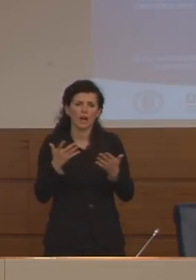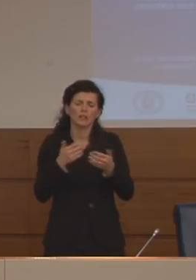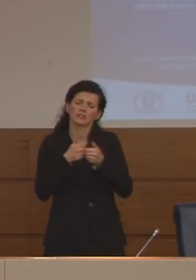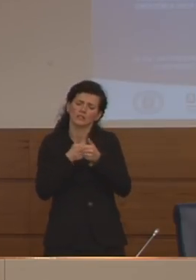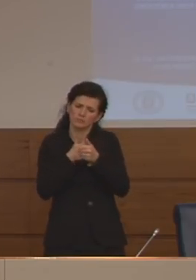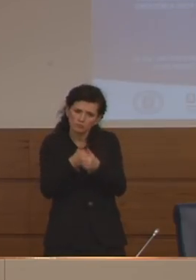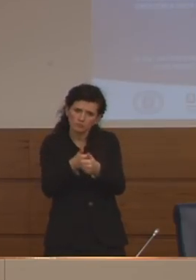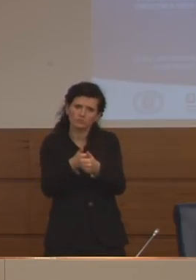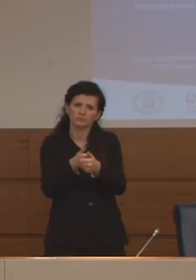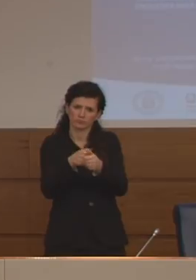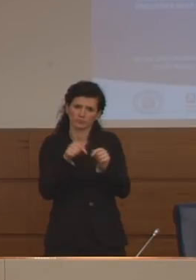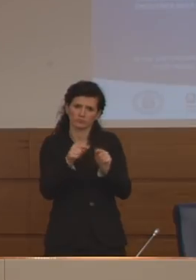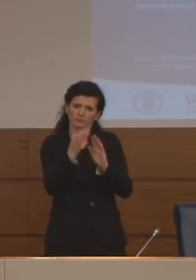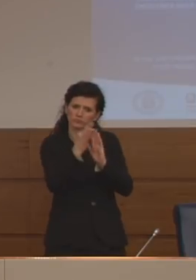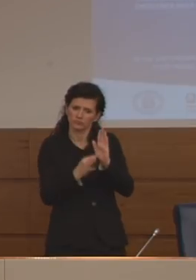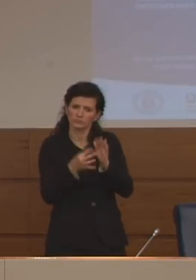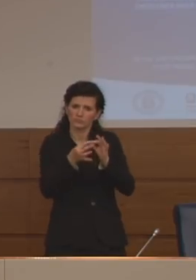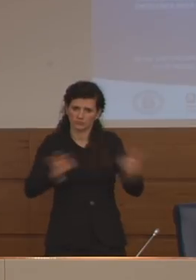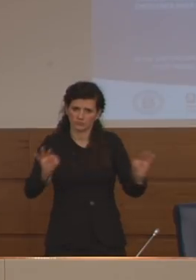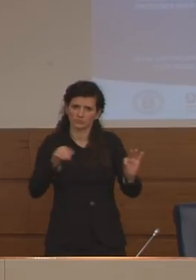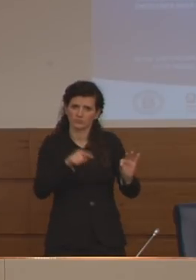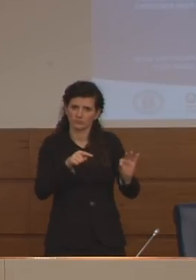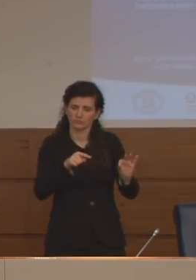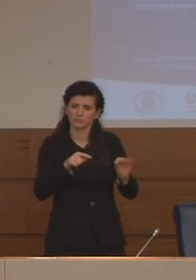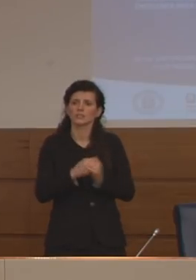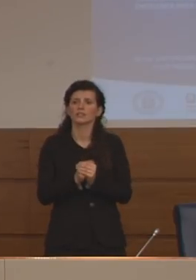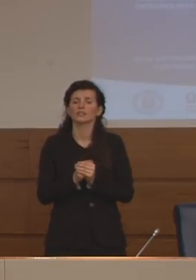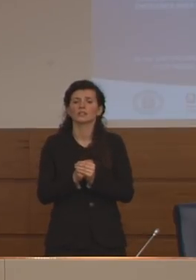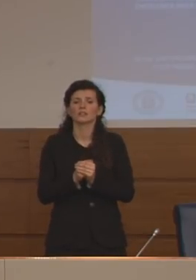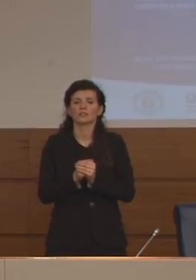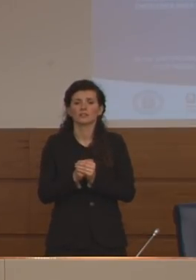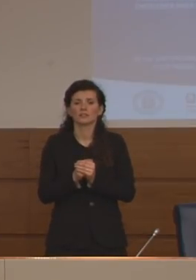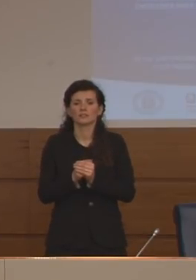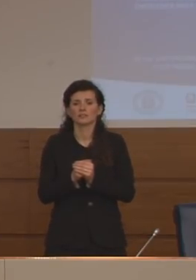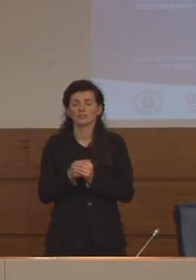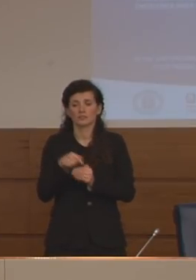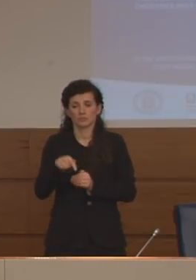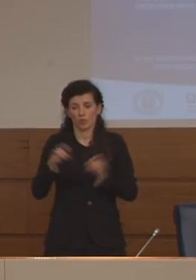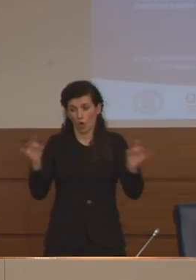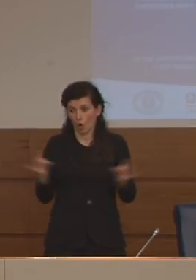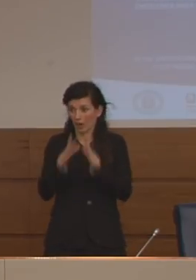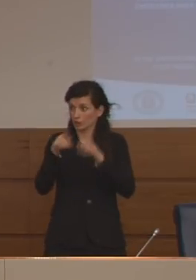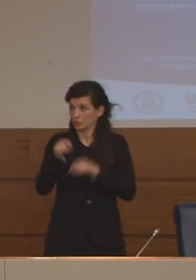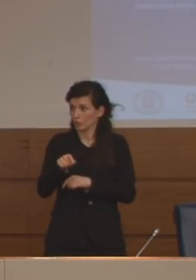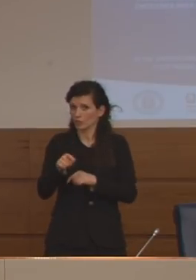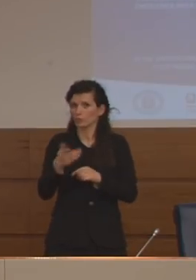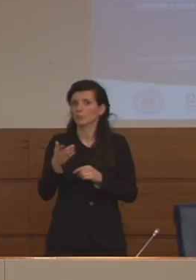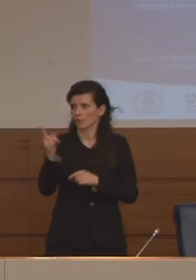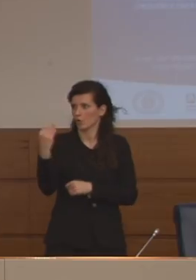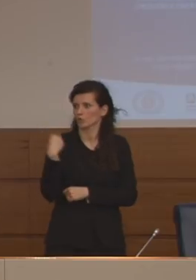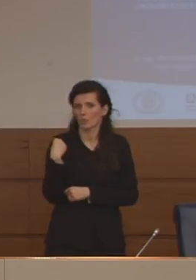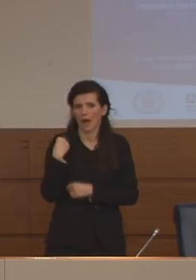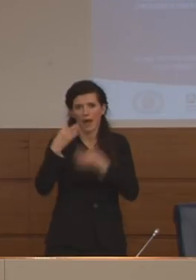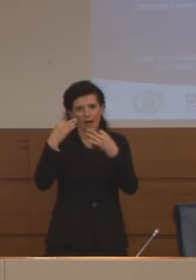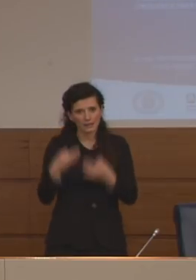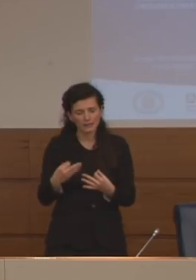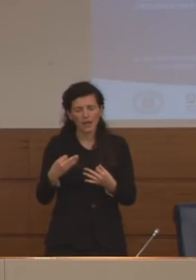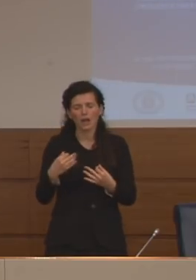che sono le disposizioni che sono state impartite. Io voglio in questa occasione, proprio perché lei ma ha fatto una domanda, ringraziare le Forze dell'Ordine,